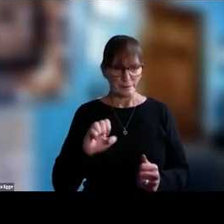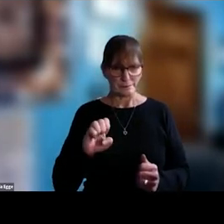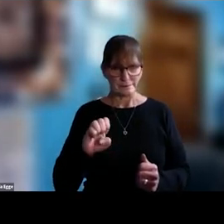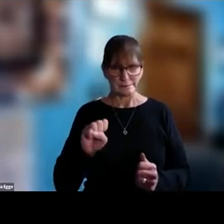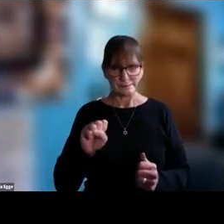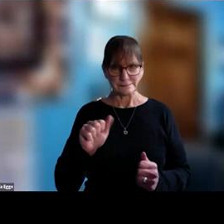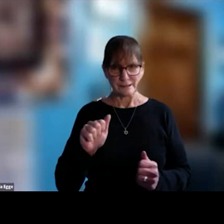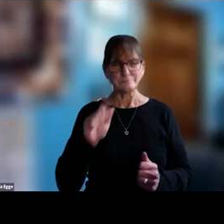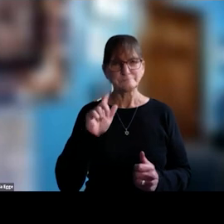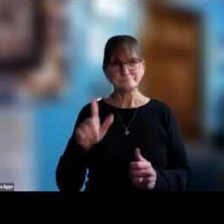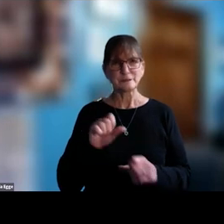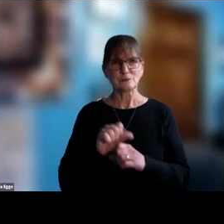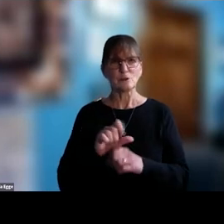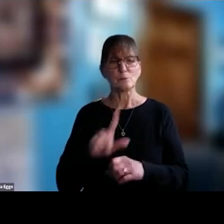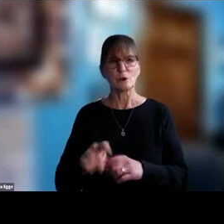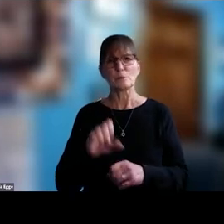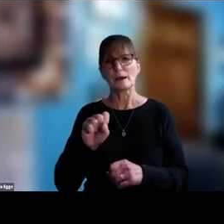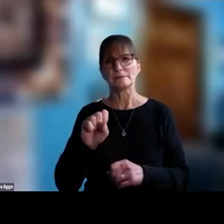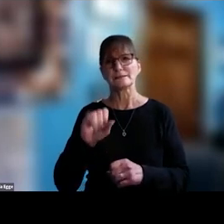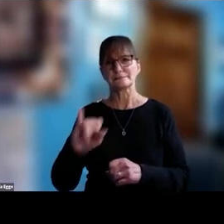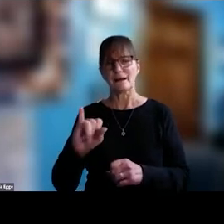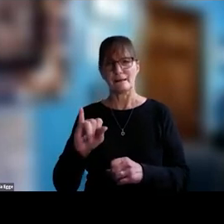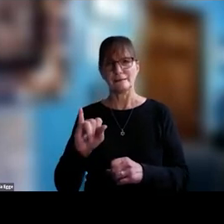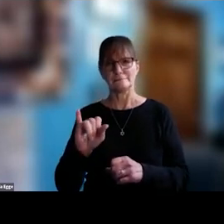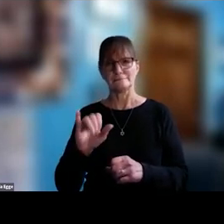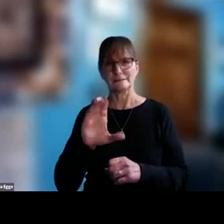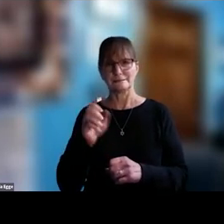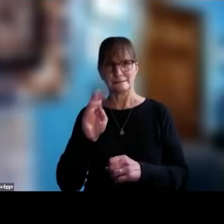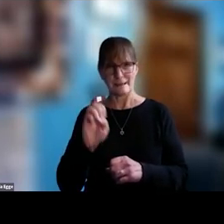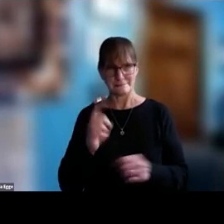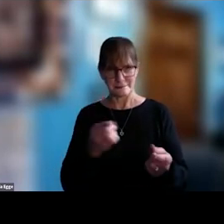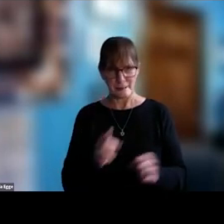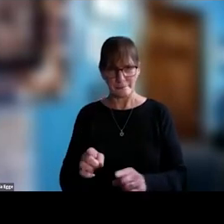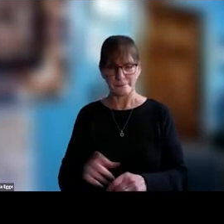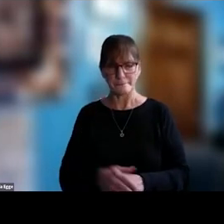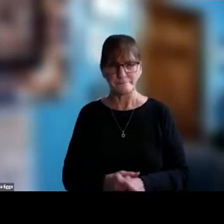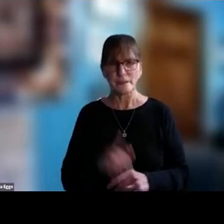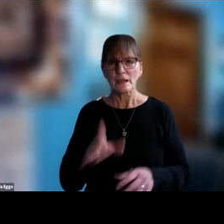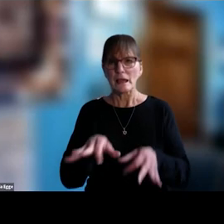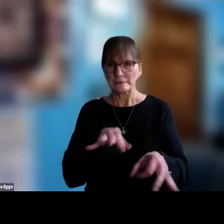ella ganó su caso de SSI. Elisa, si puede, explique cómo se enteró